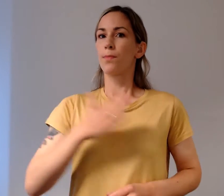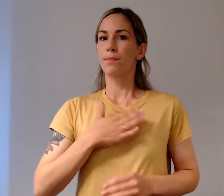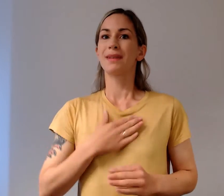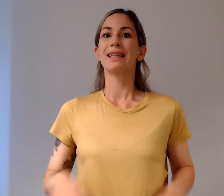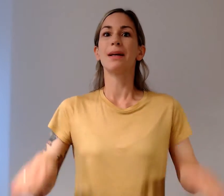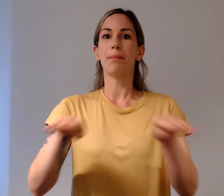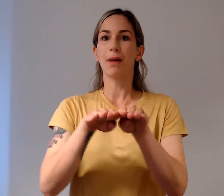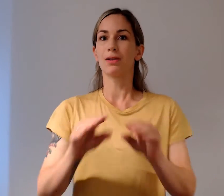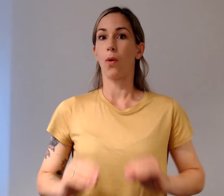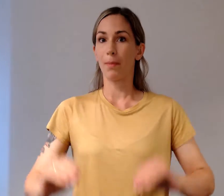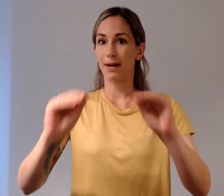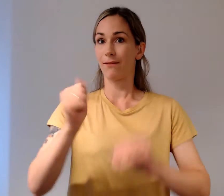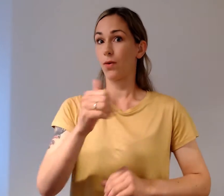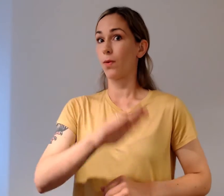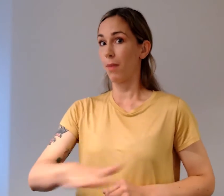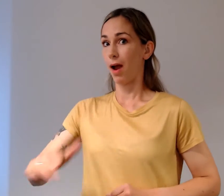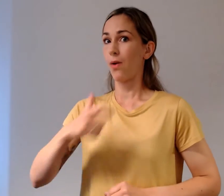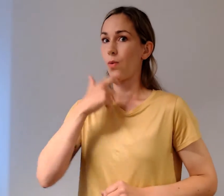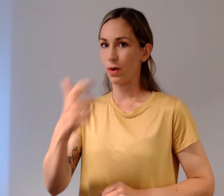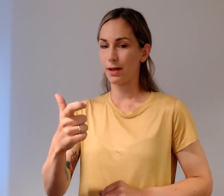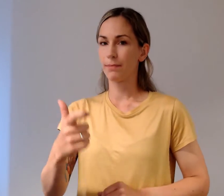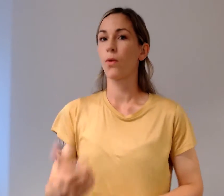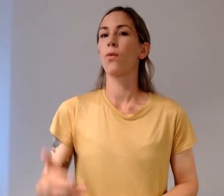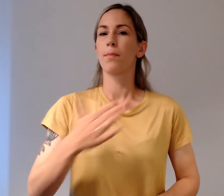tilpasset opplæring for barn og unge,